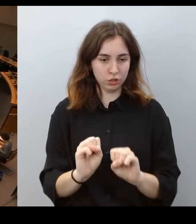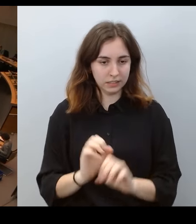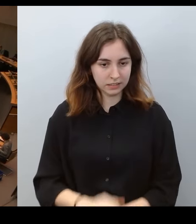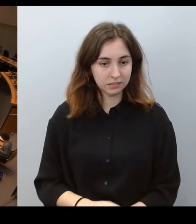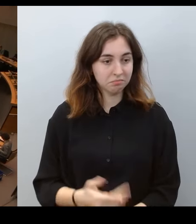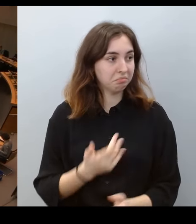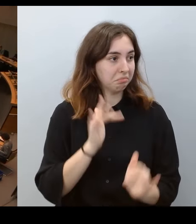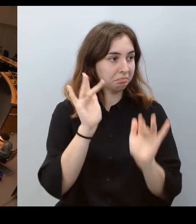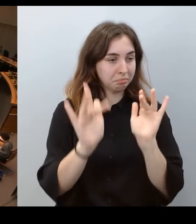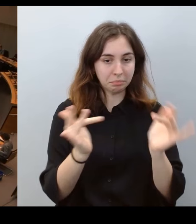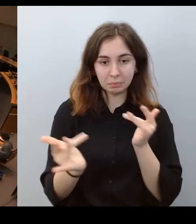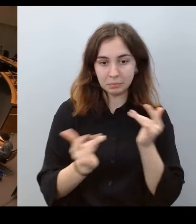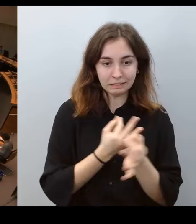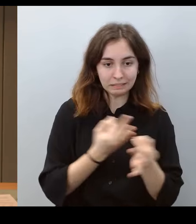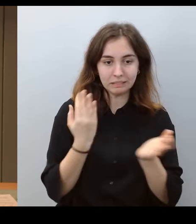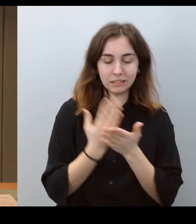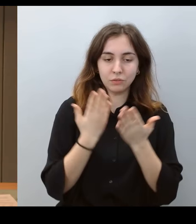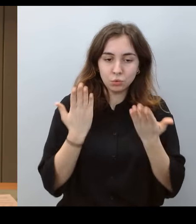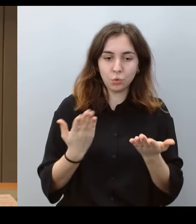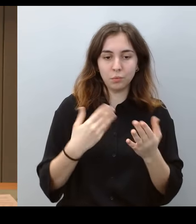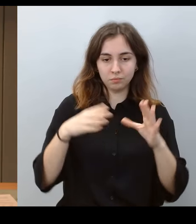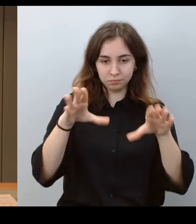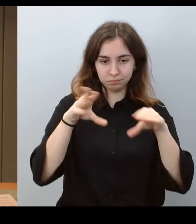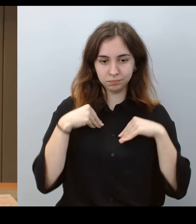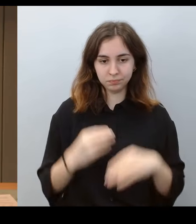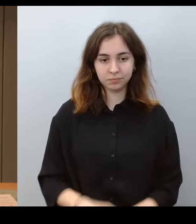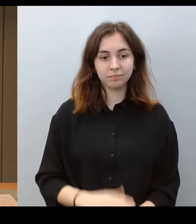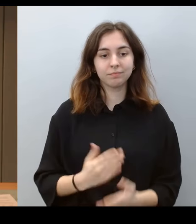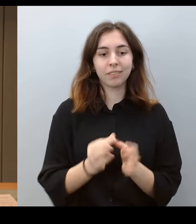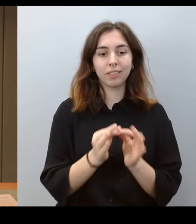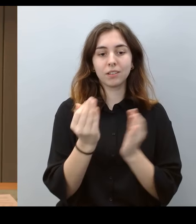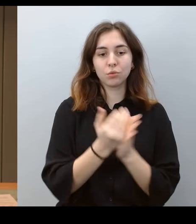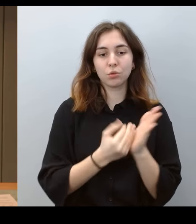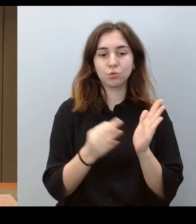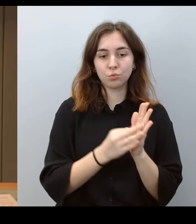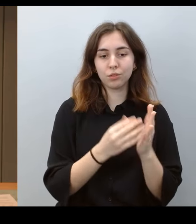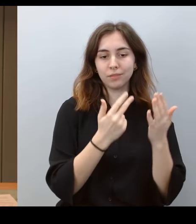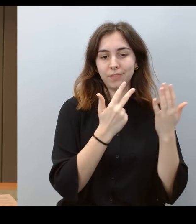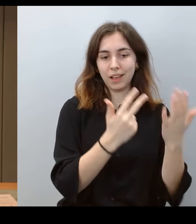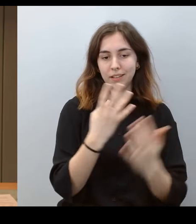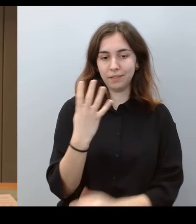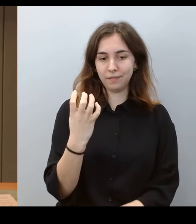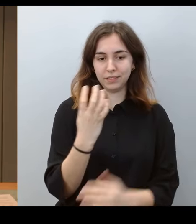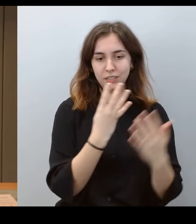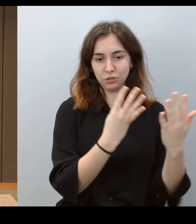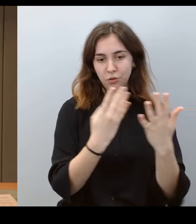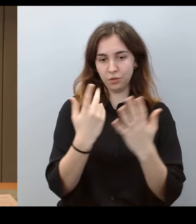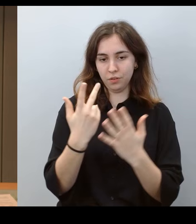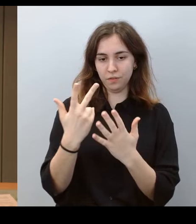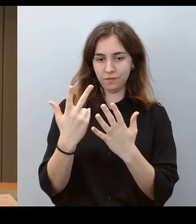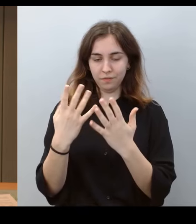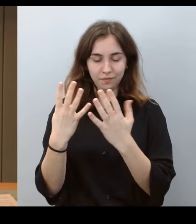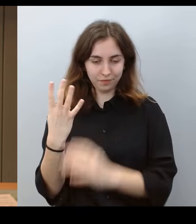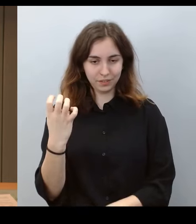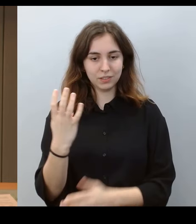Die Tagesordnungspunkte 48 und 49 stehen auf der Konsensliste. Ich rufe auf Tagesordnungspunkt 50, Antrag der Fraktion Bündnis